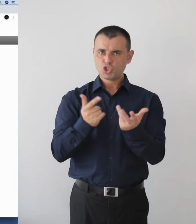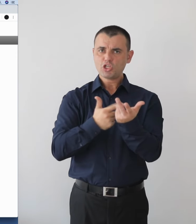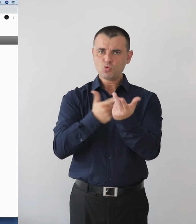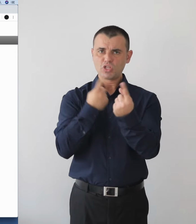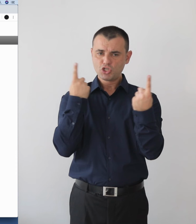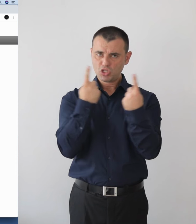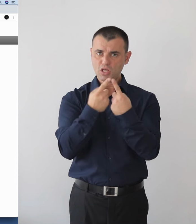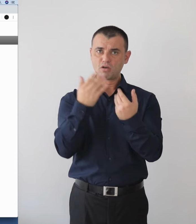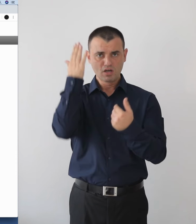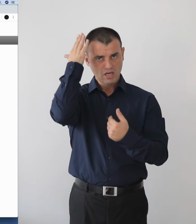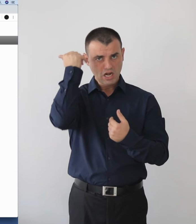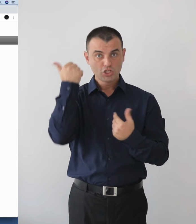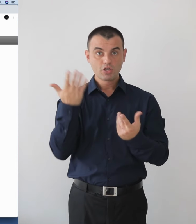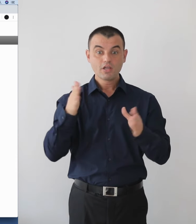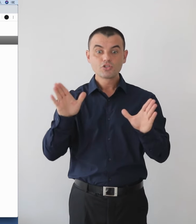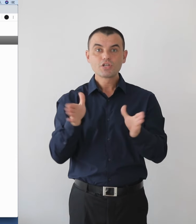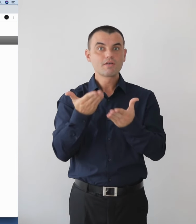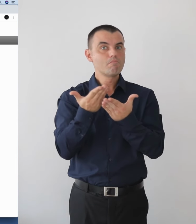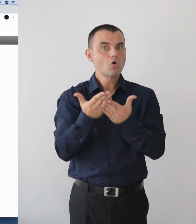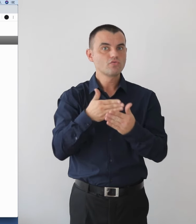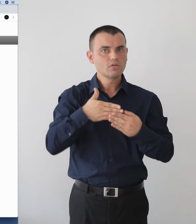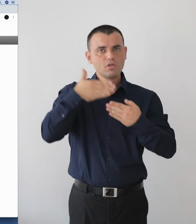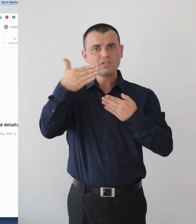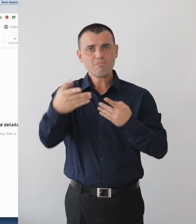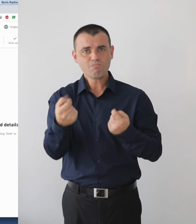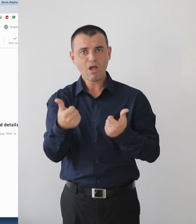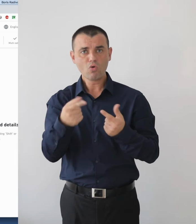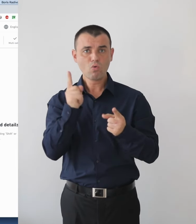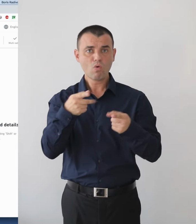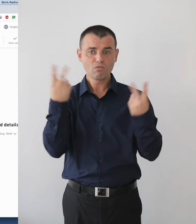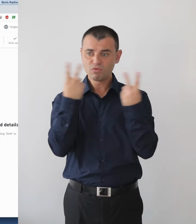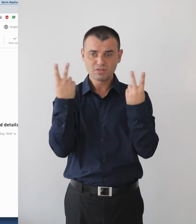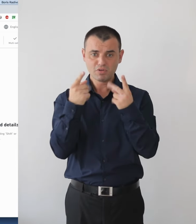Често срещаната грешка, която правят начинаещите е, че започват и след известно време